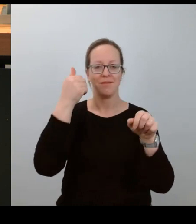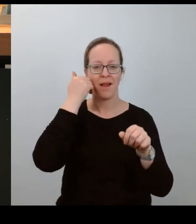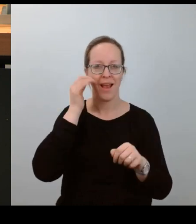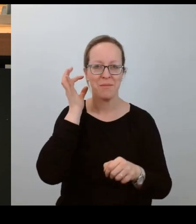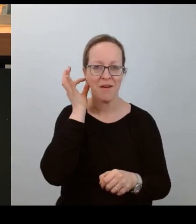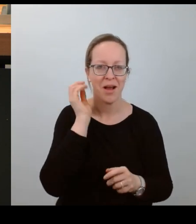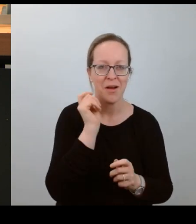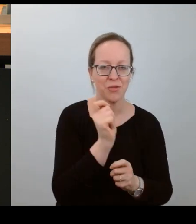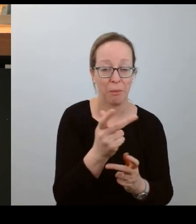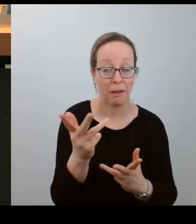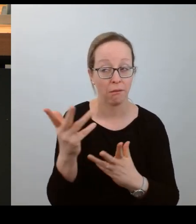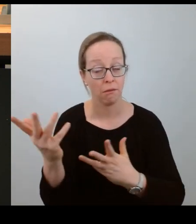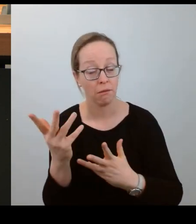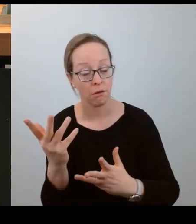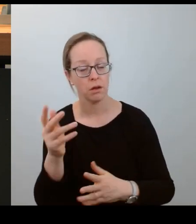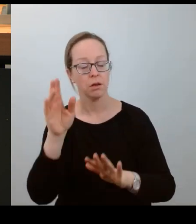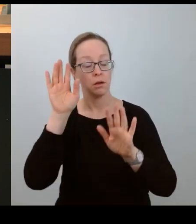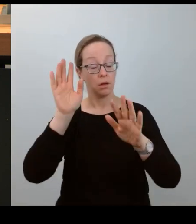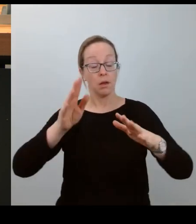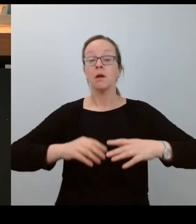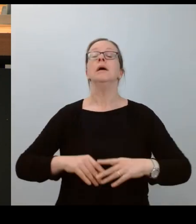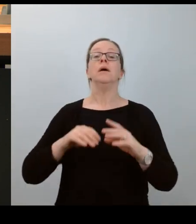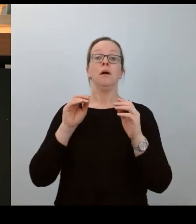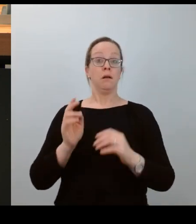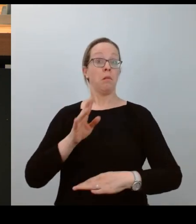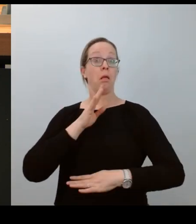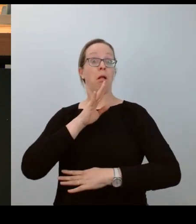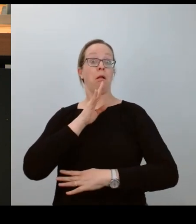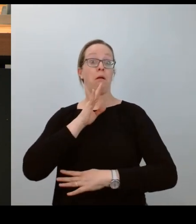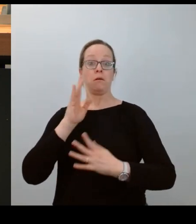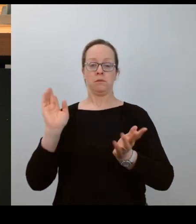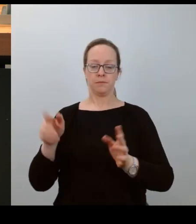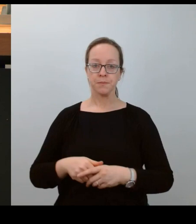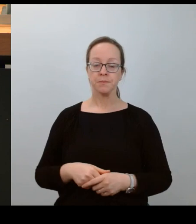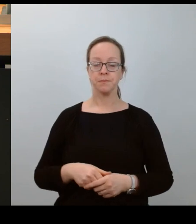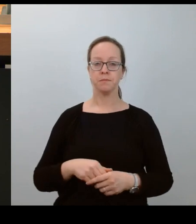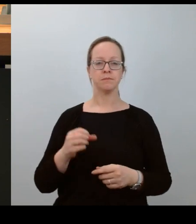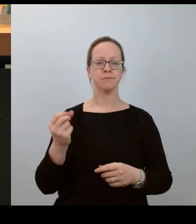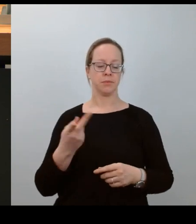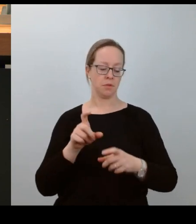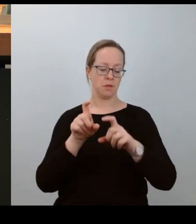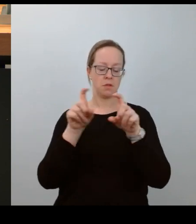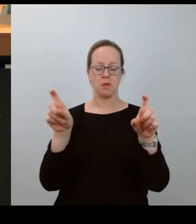sind alles Dinge, da kommen wir vollkommen überein, wie natürlich die operative Gesamt vor Ort Verantwortung, von der